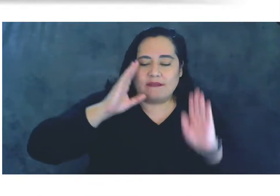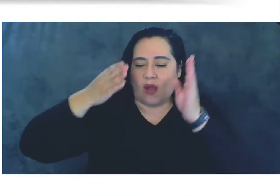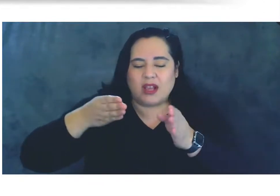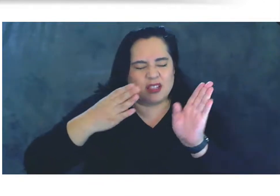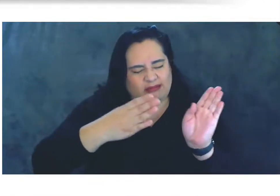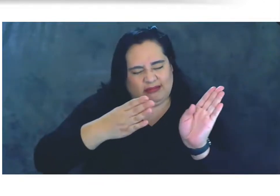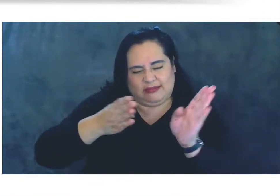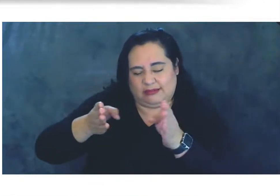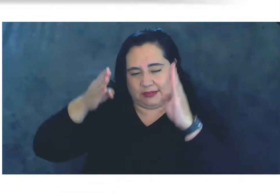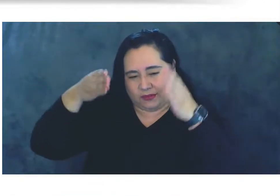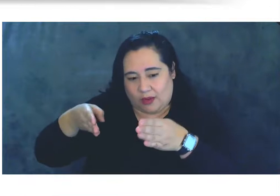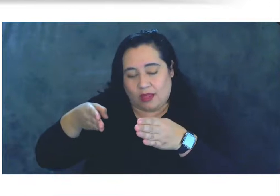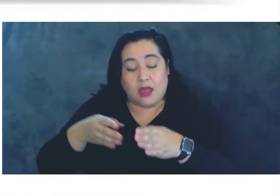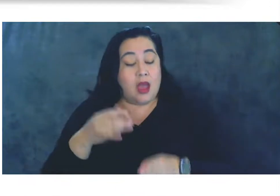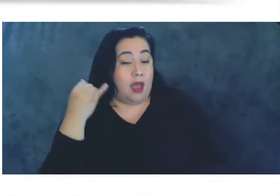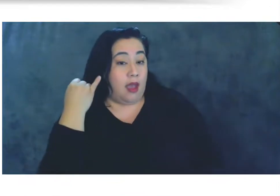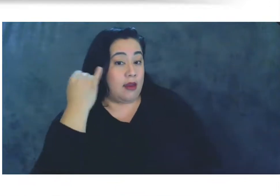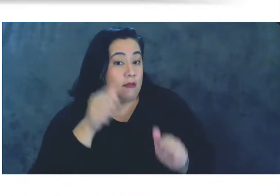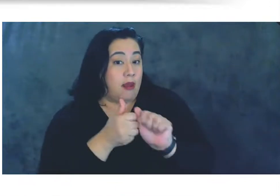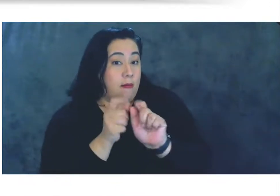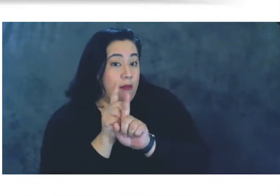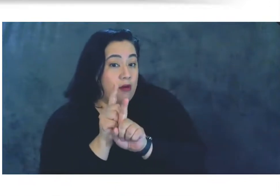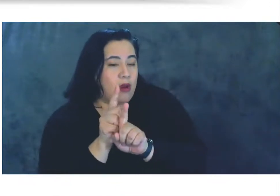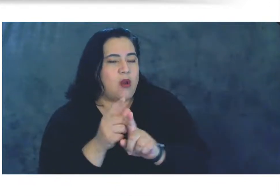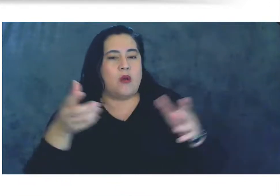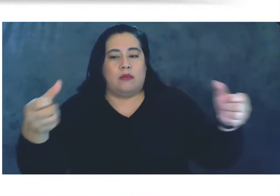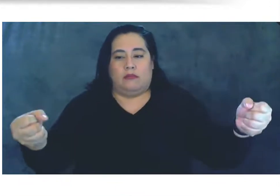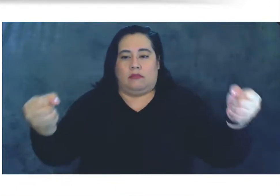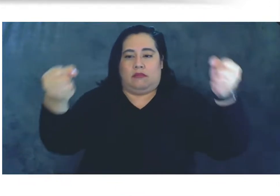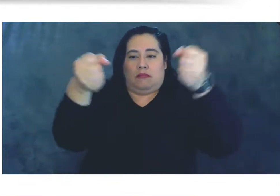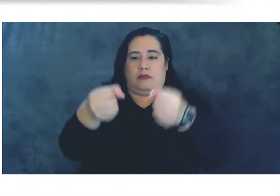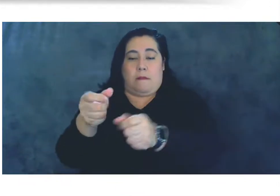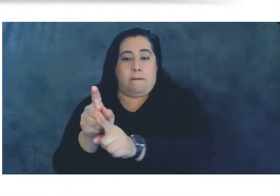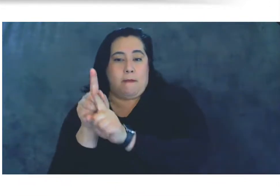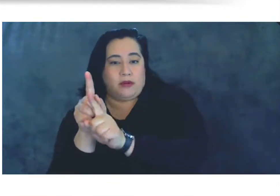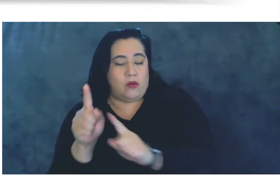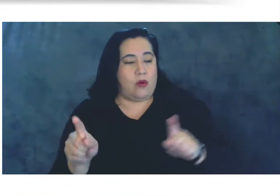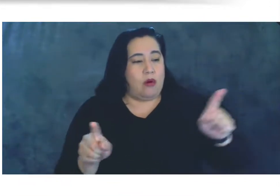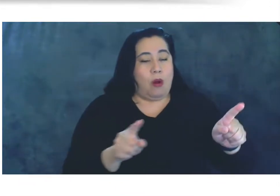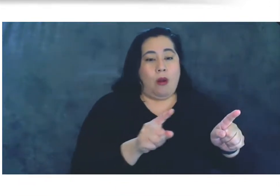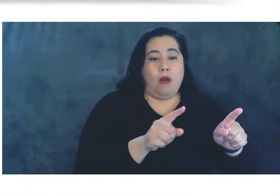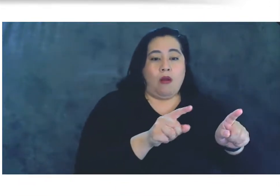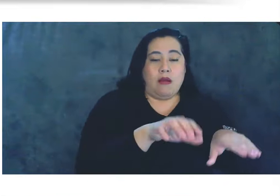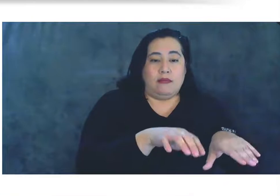La idea detrás del mentoring és colocar a los cursantes ... con un mentor en varios lugares/